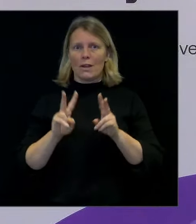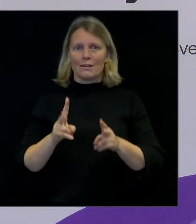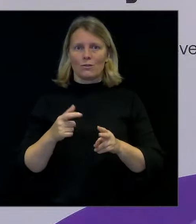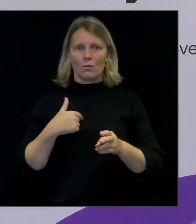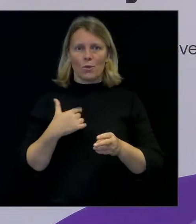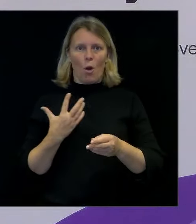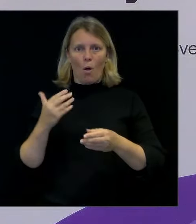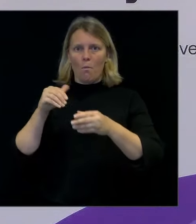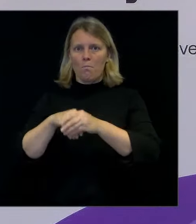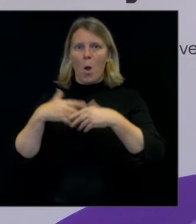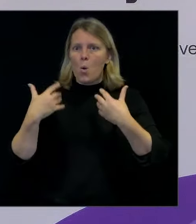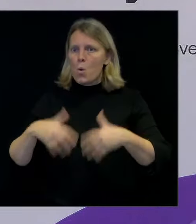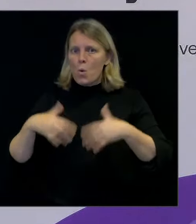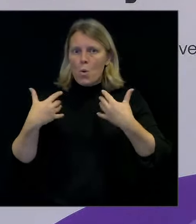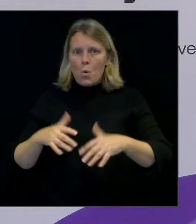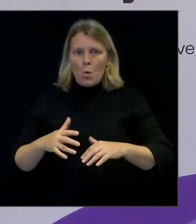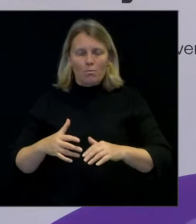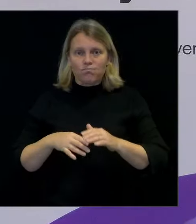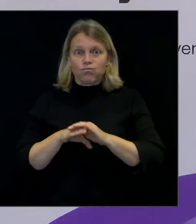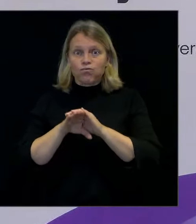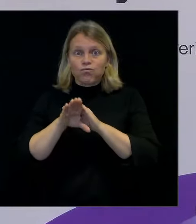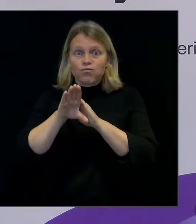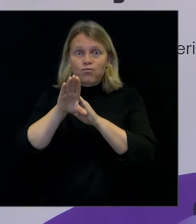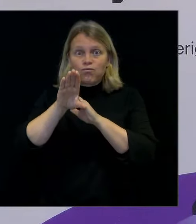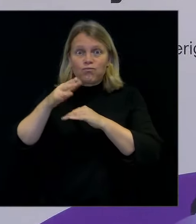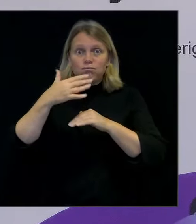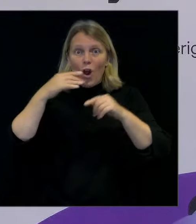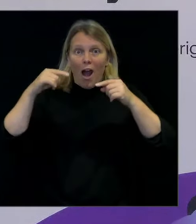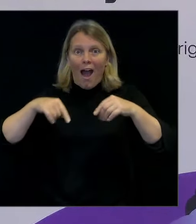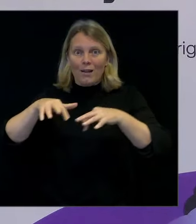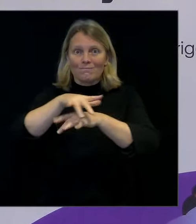Det känns som att jag kommit in i en hausse.